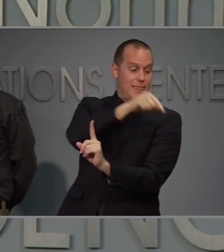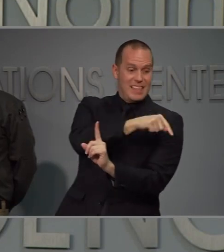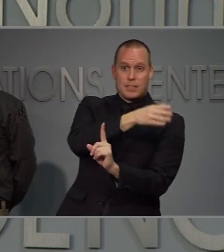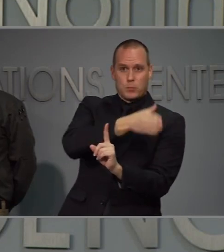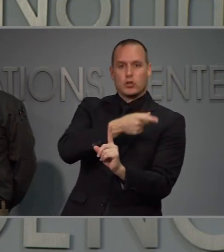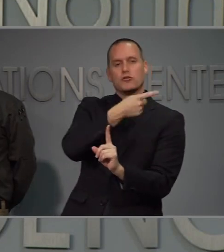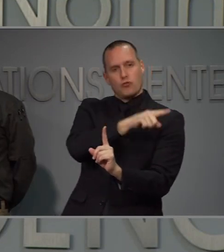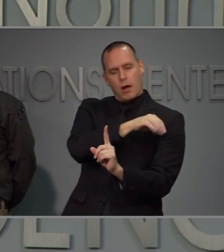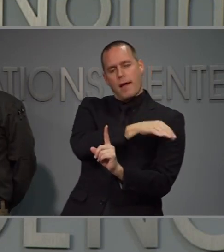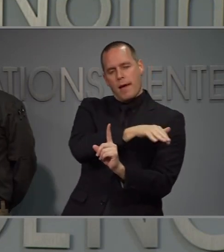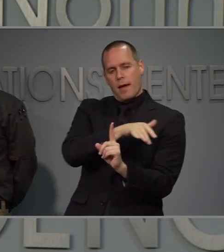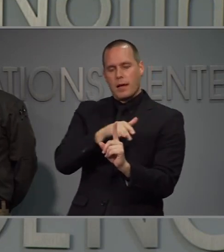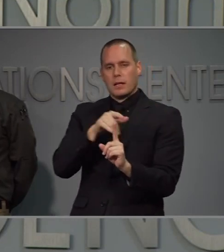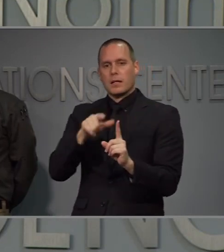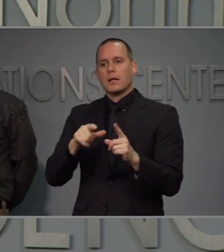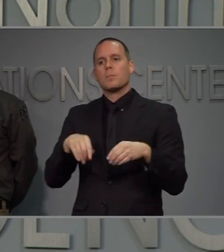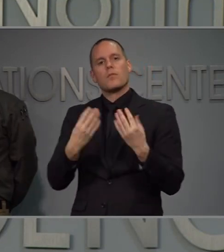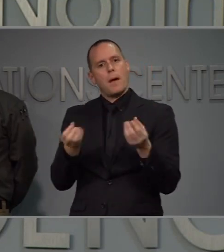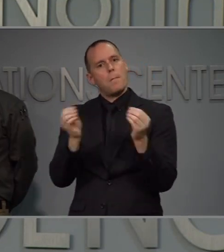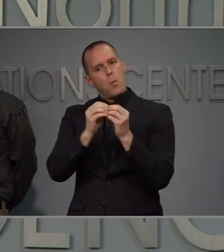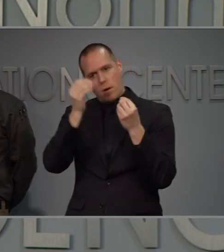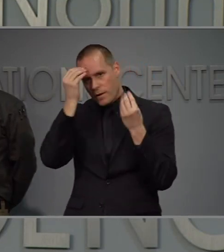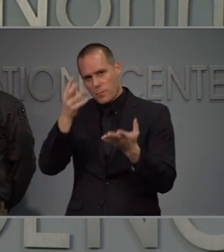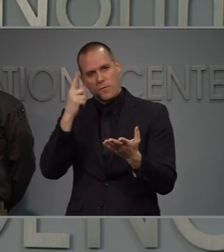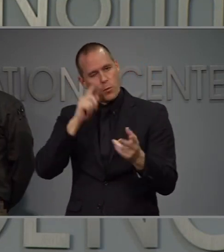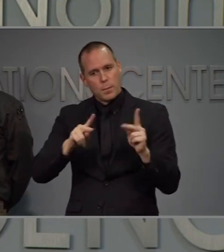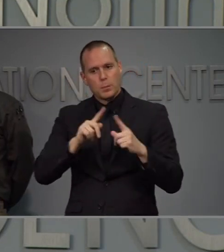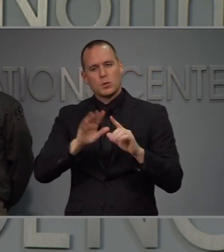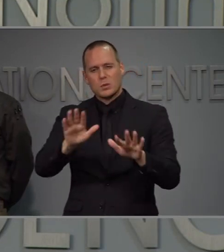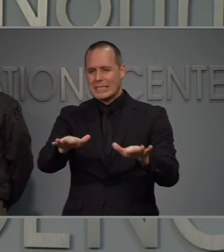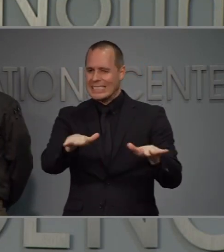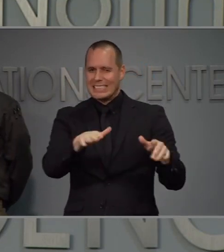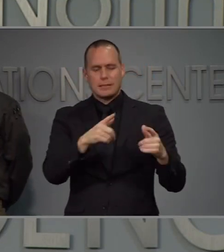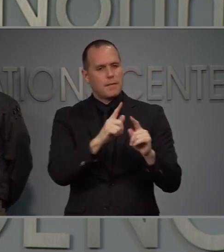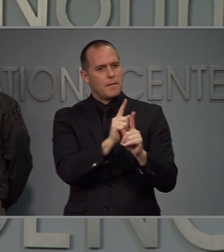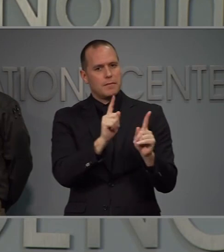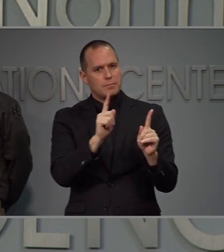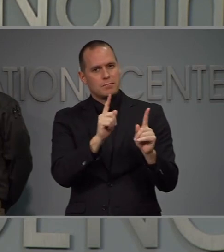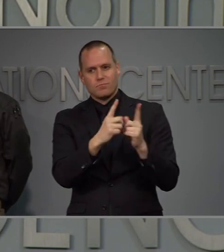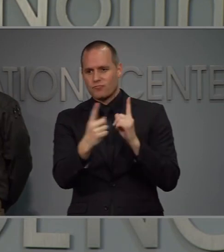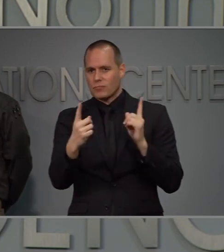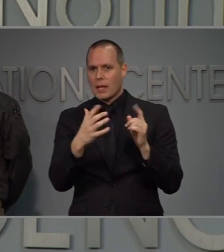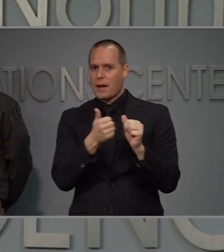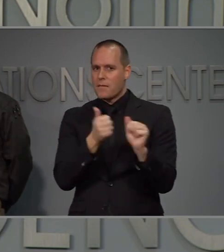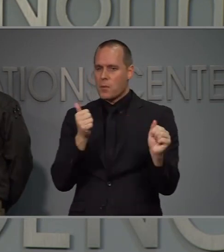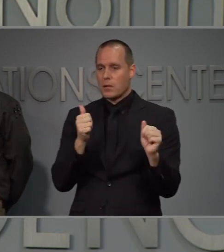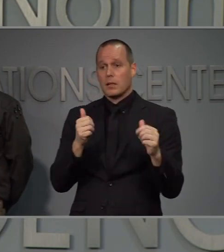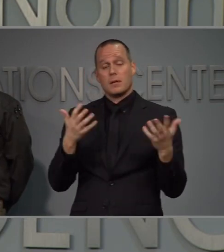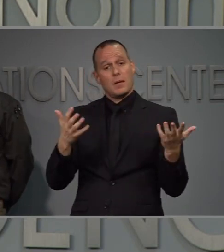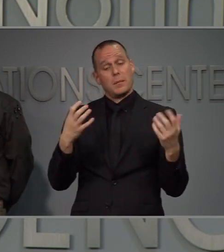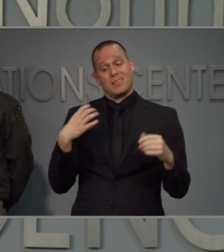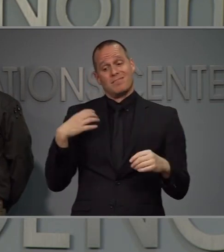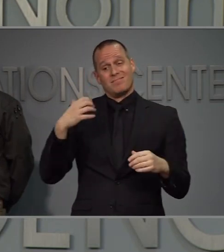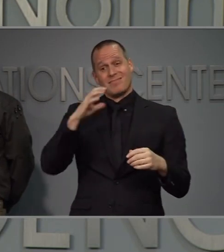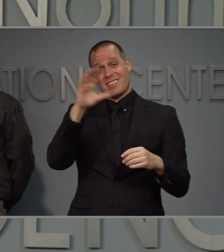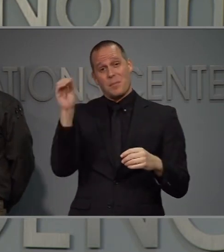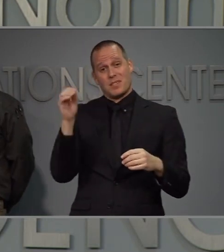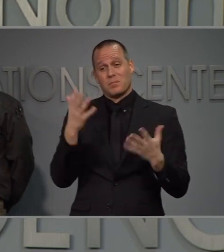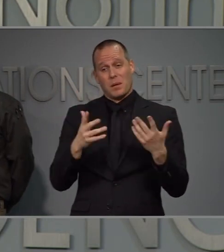para poder lidiar con el virus de esta Mann, manera ofrecer más educación a las personas para evitar este tipo de cosas